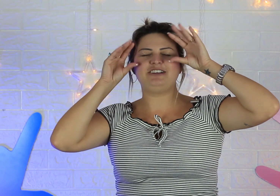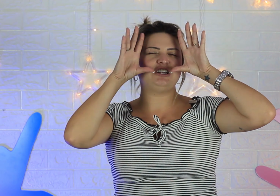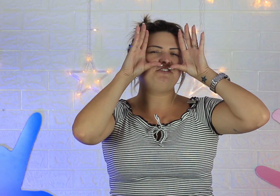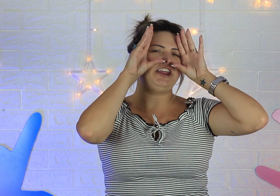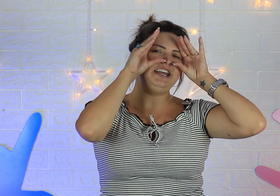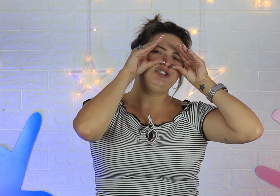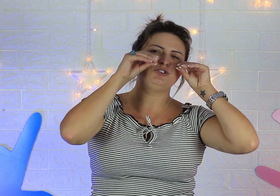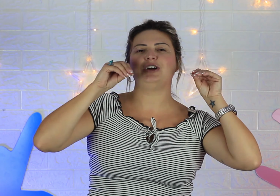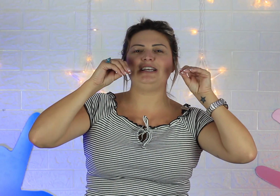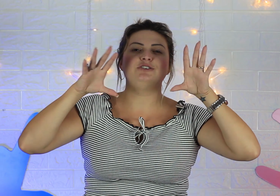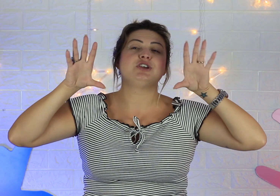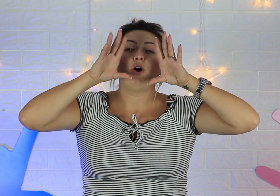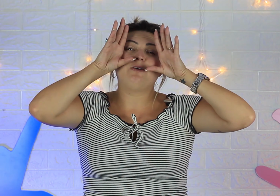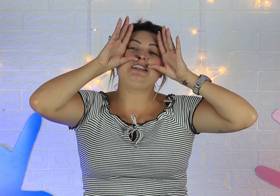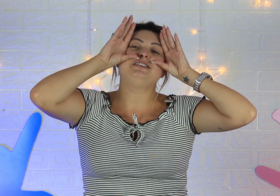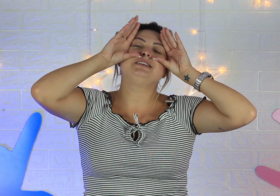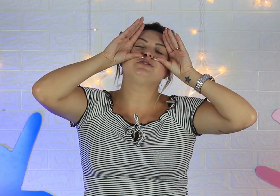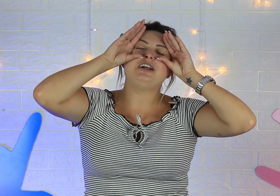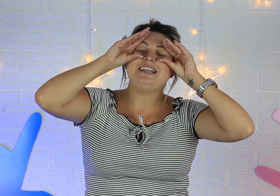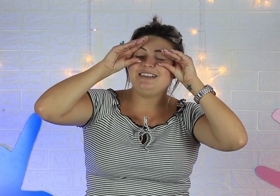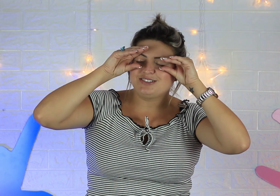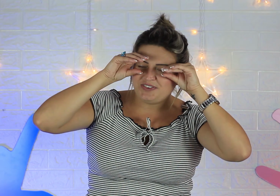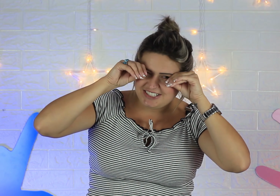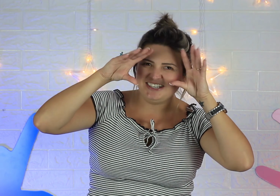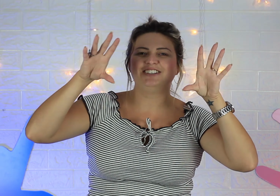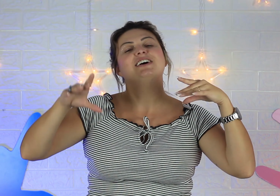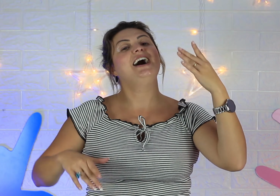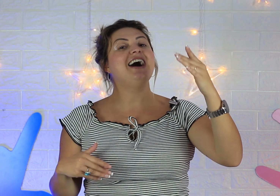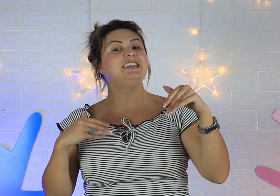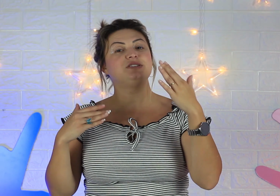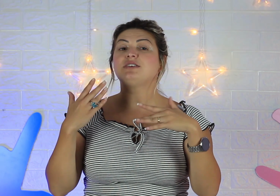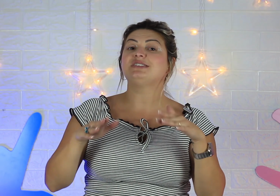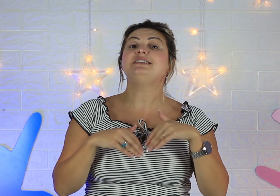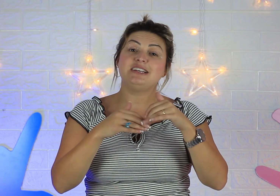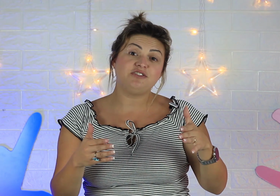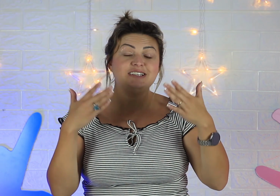exatamente na frente dos olhinhos ou até fazer os olhinhos fechando a não ser que você esteja